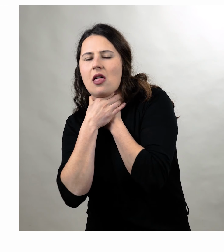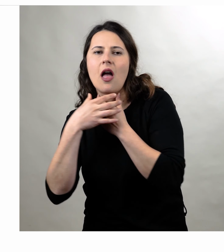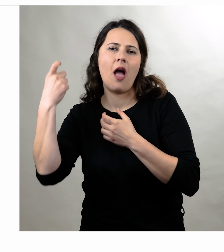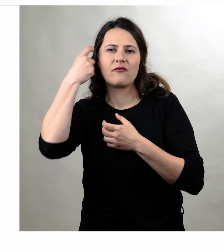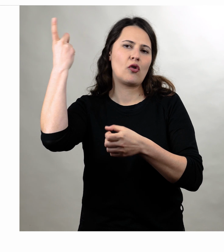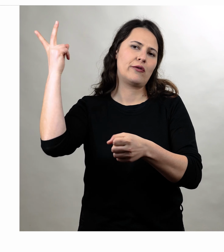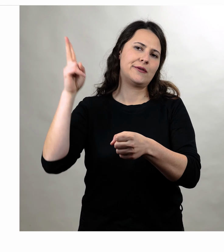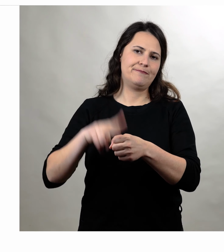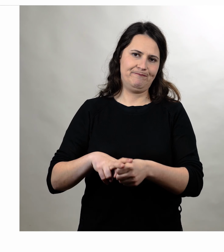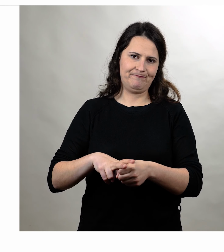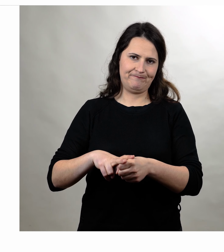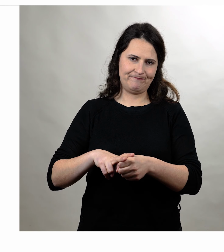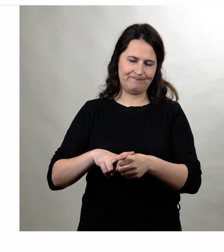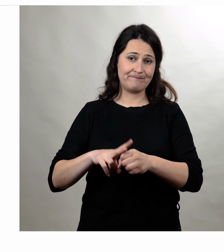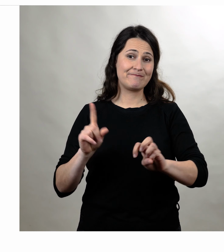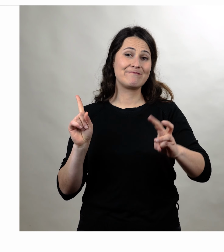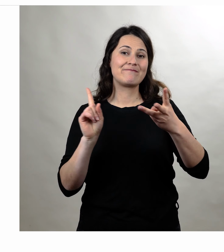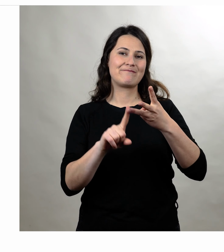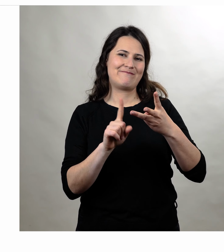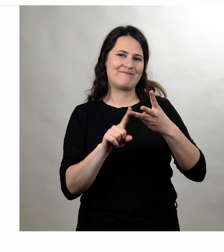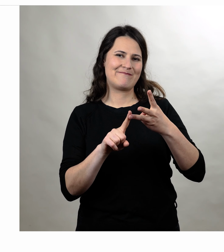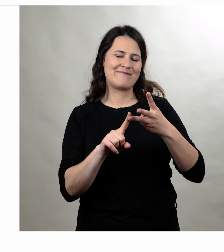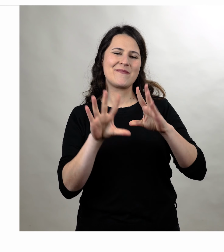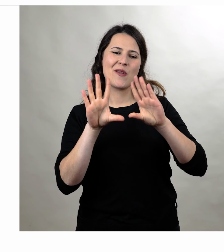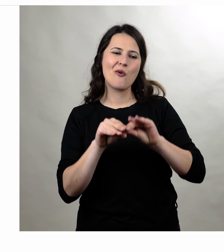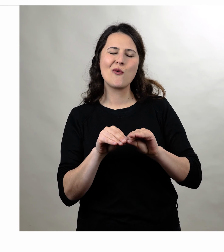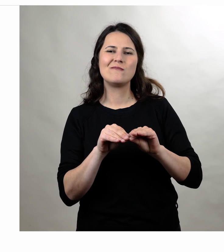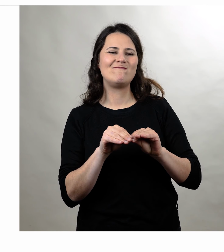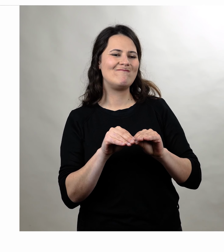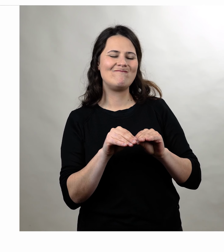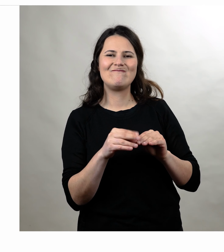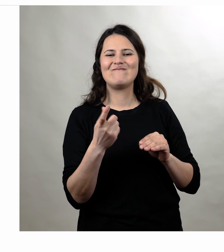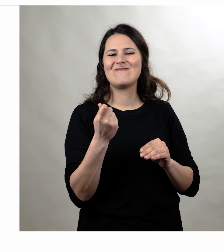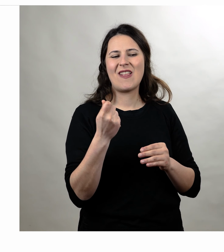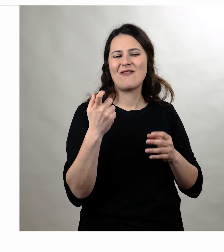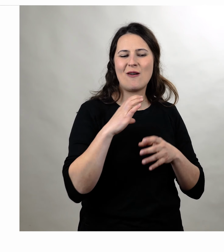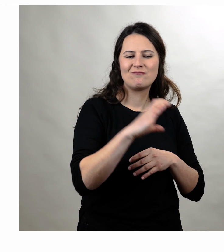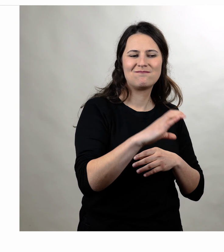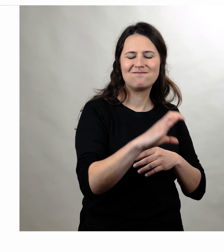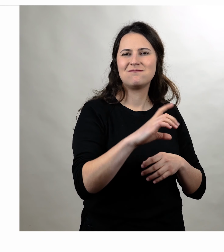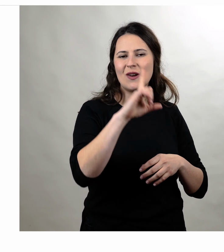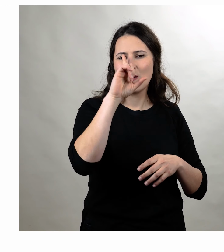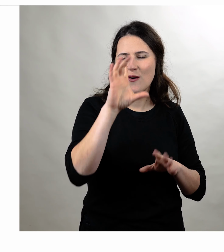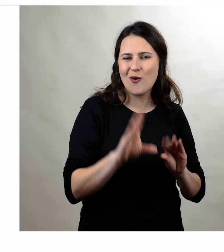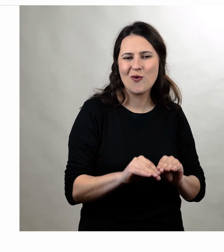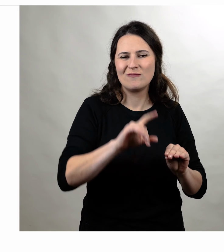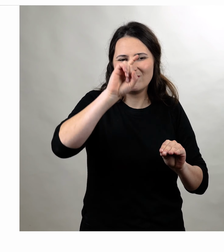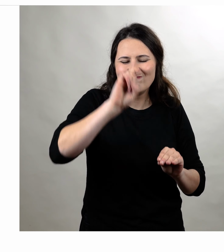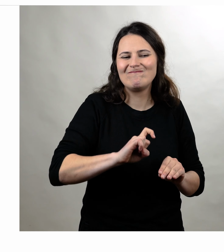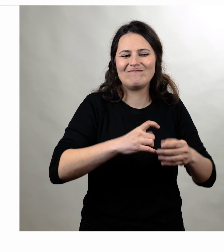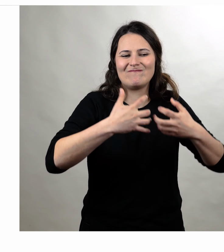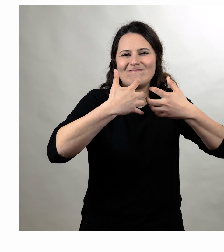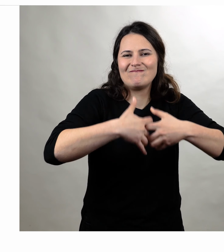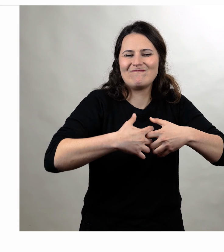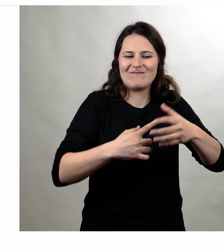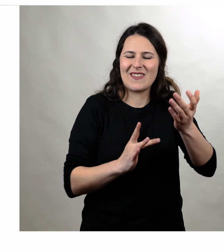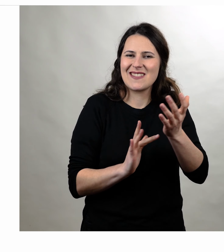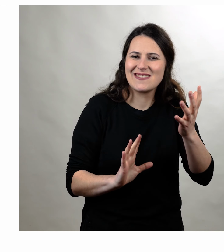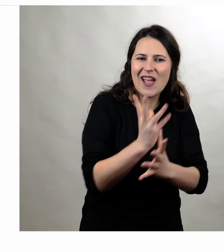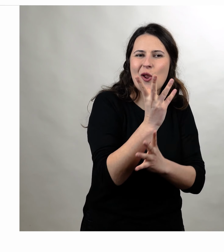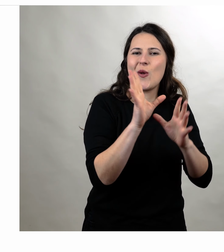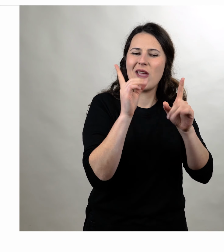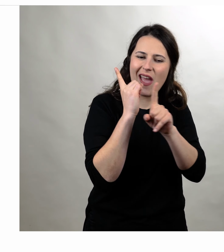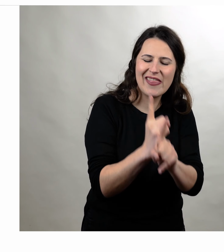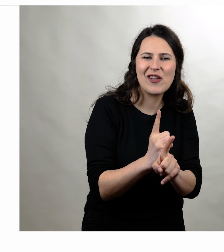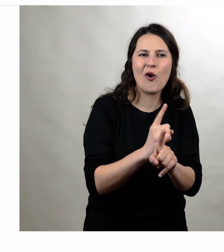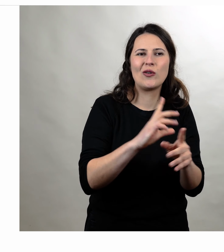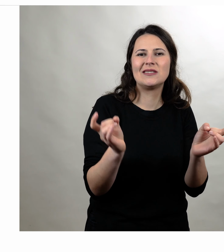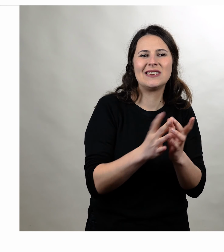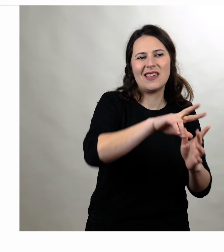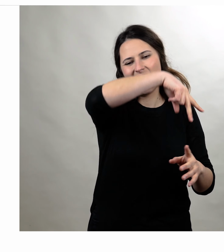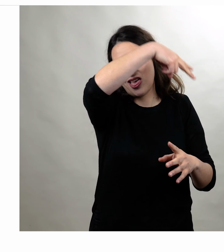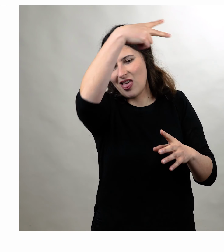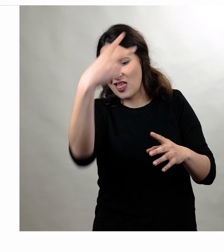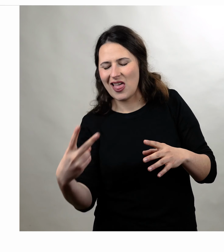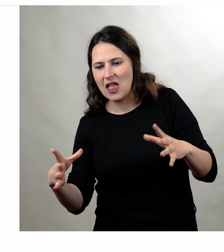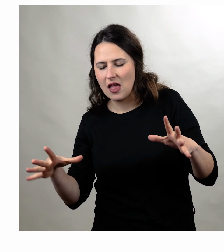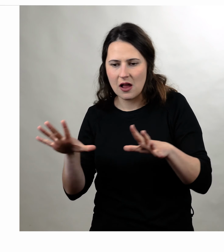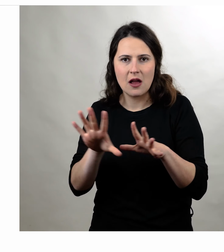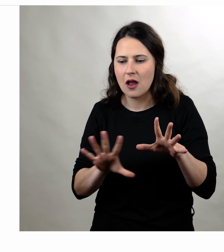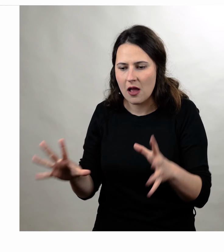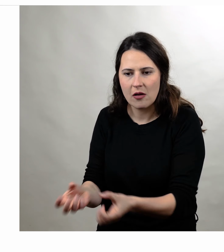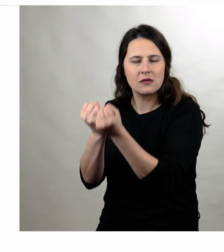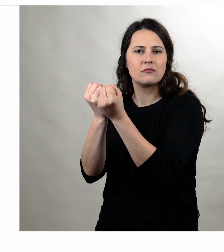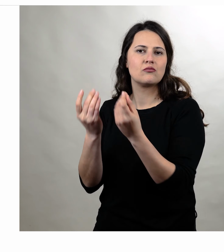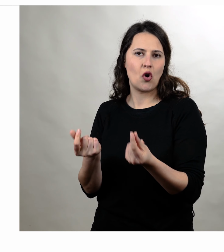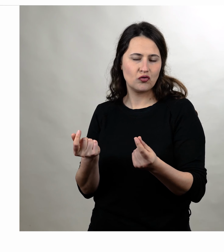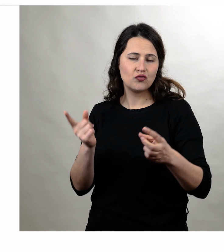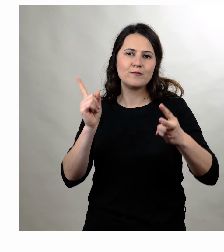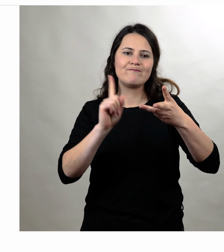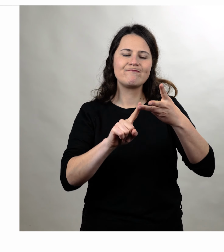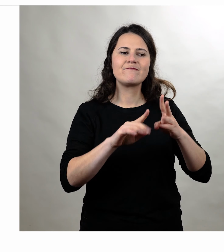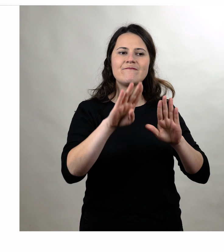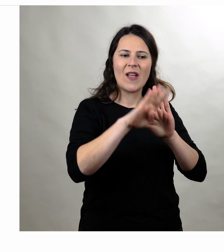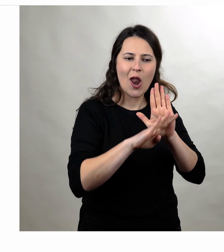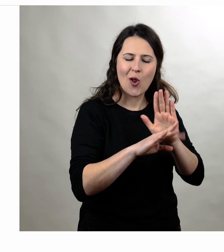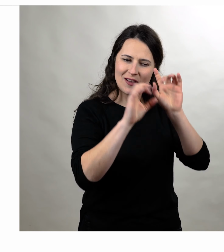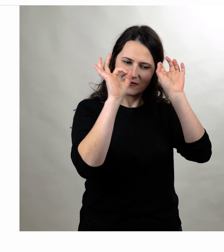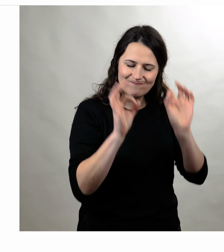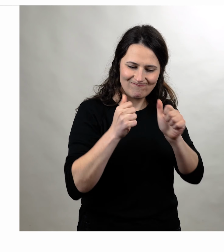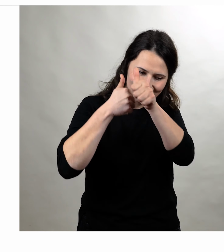Αναφέρουν επίσης την ανεπαρκή επένδυση σε σύγχρονες τεχνολογίες εντοπισμού ανθρώπων στη θάλασσα, την έλλειψη κανονισμών προστασίας των επιβατών,